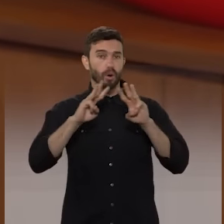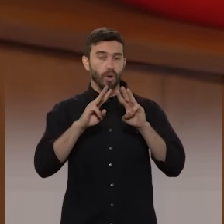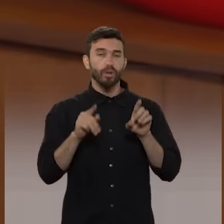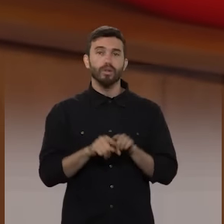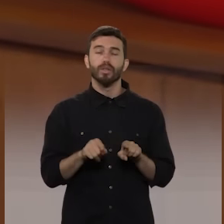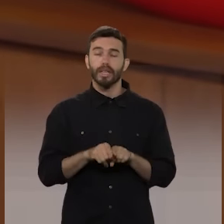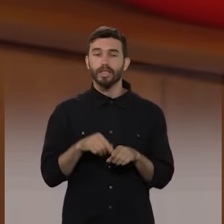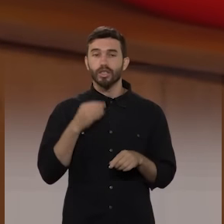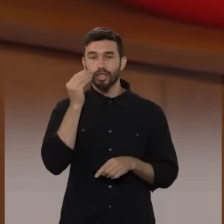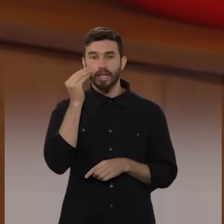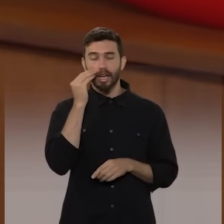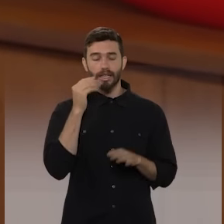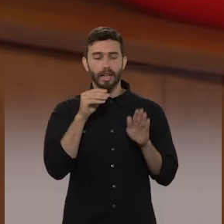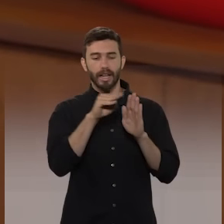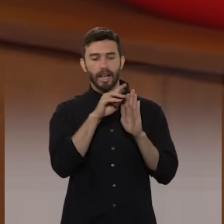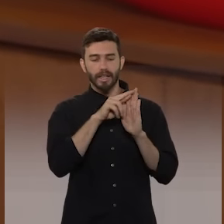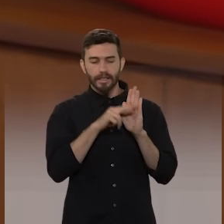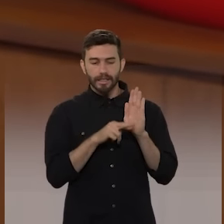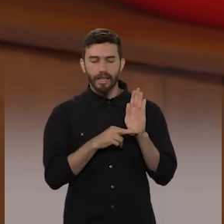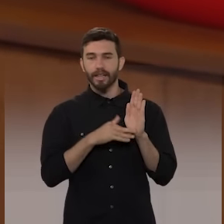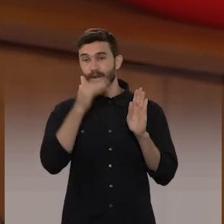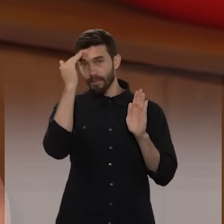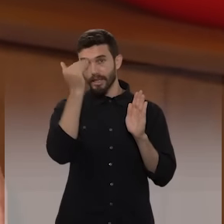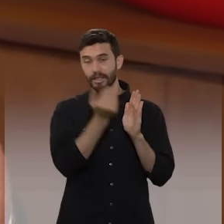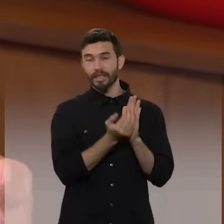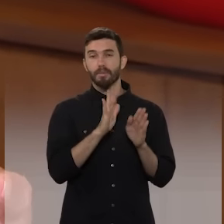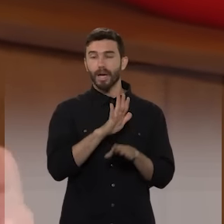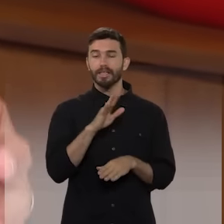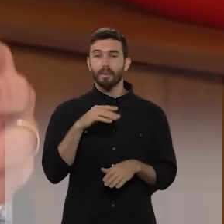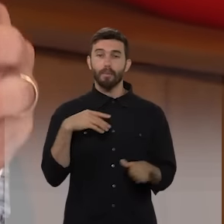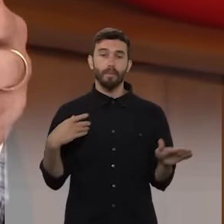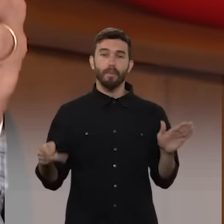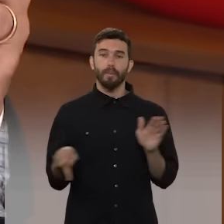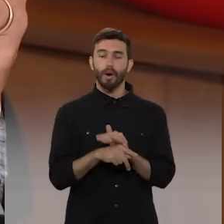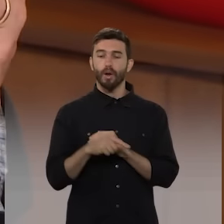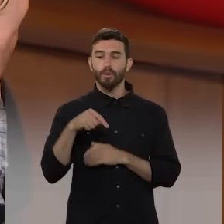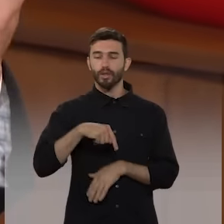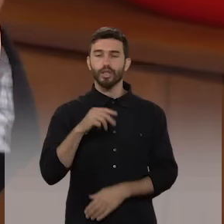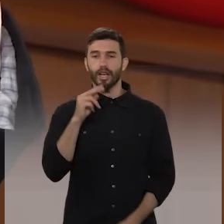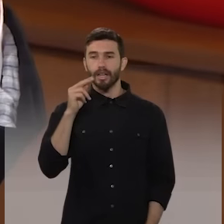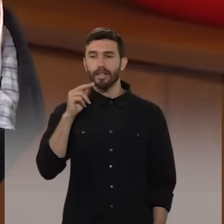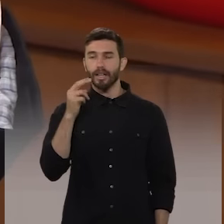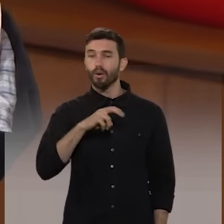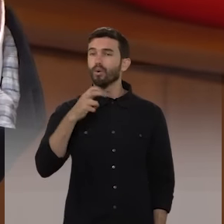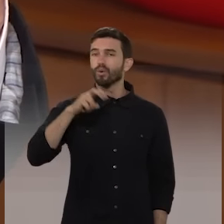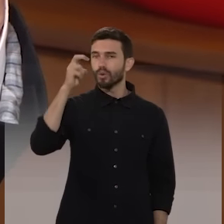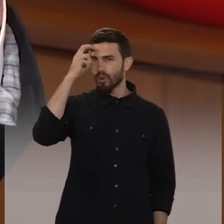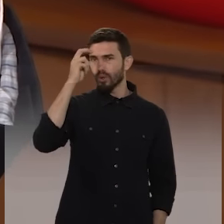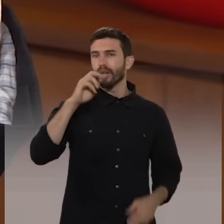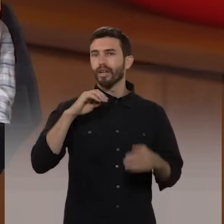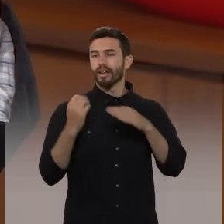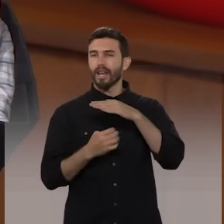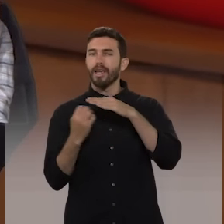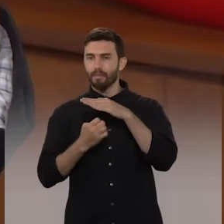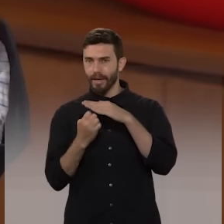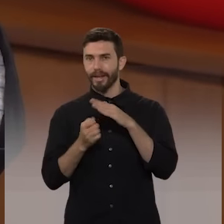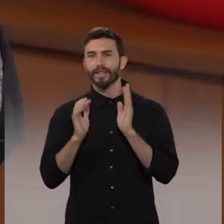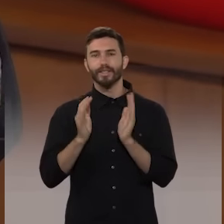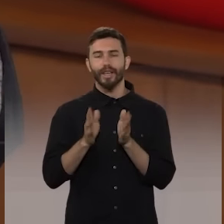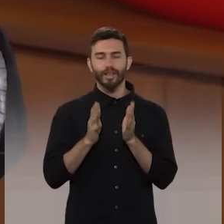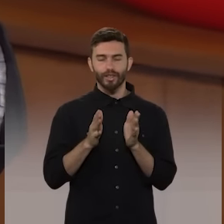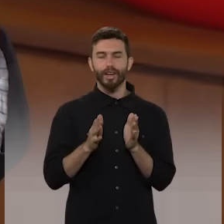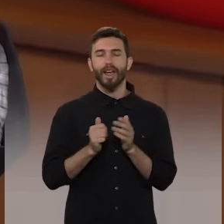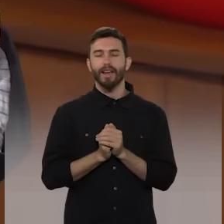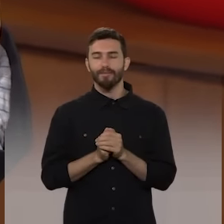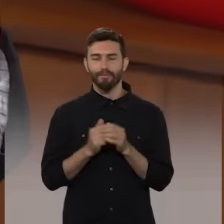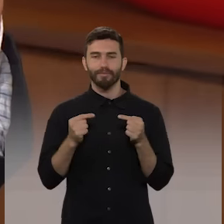dos pontos. Mas, para nós, o ESG é uma cultura, é algo que nós precisamos internar nas nossas